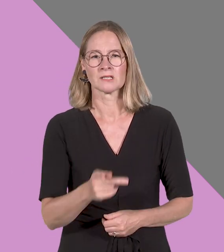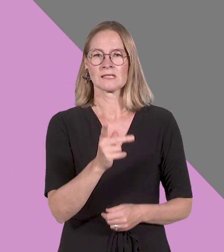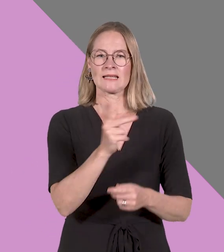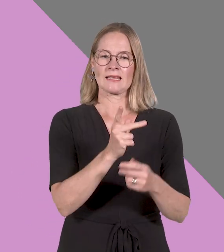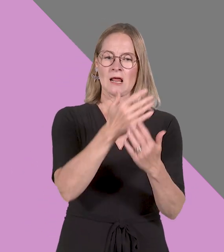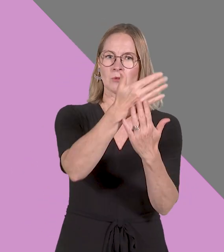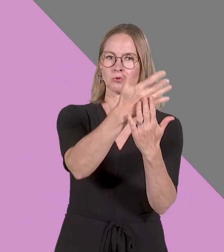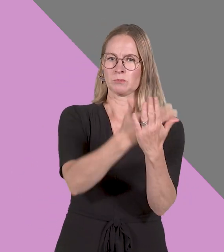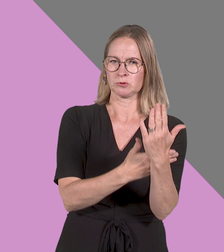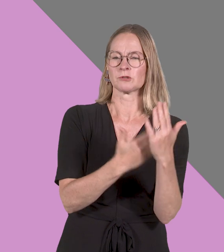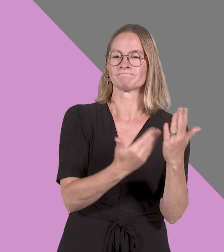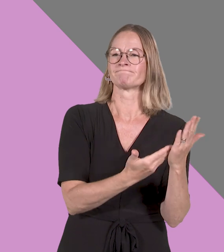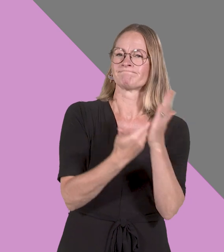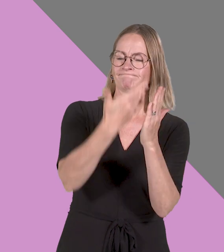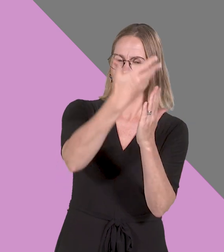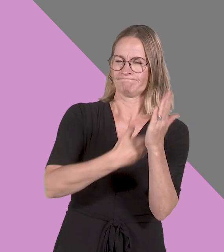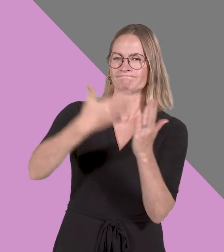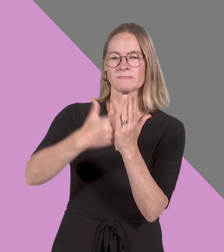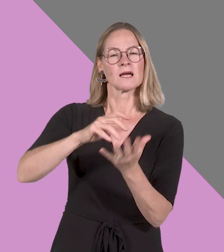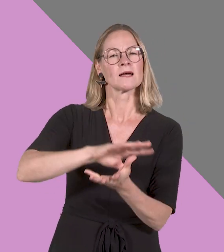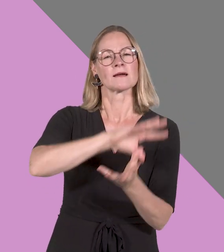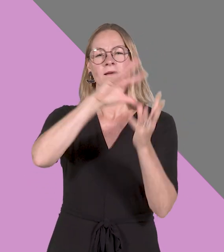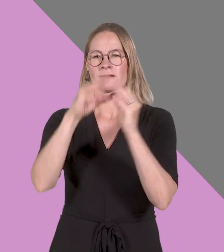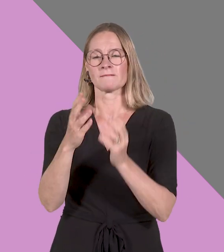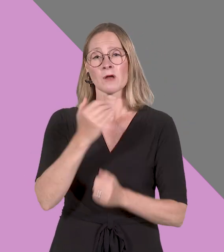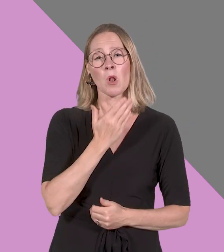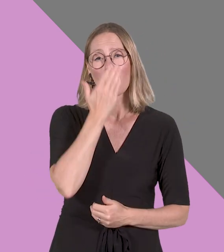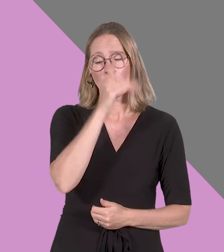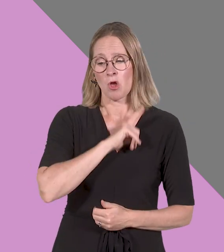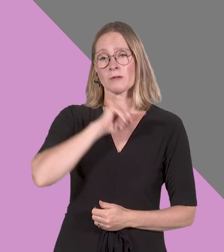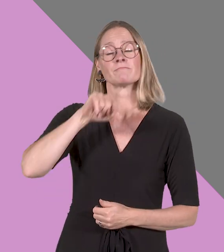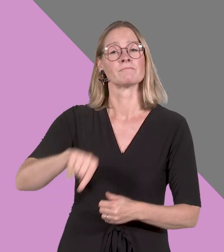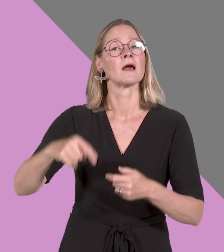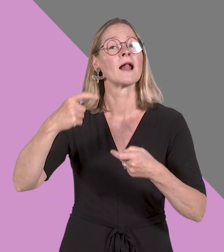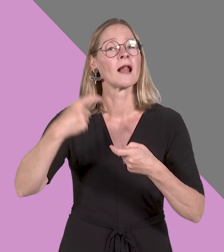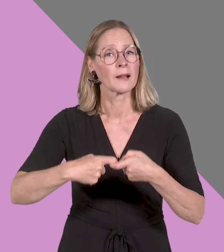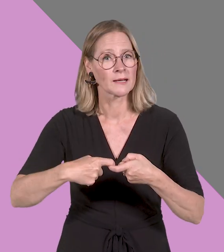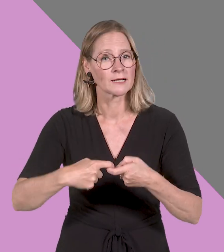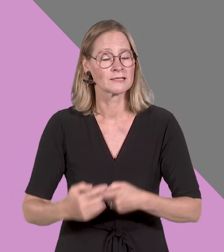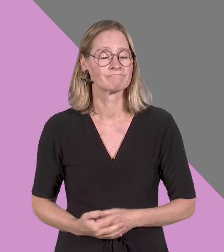Kirjallinen kysymys on luettavissa kokonaisuudessaan oheisesta linkistä.